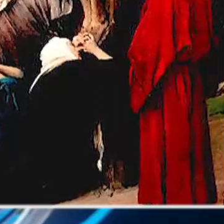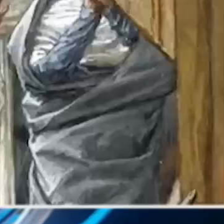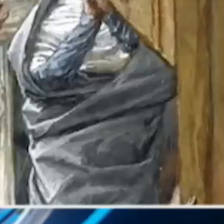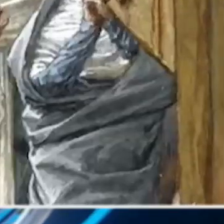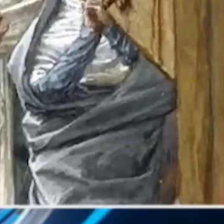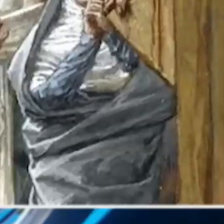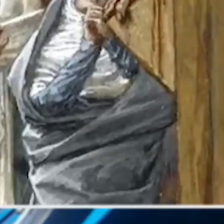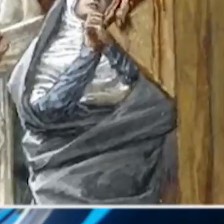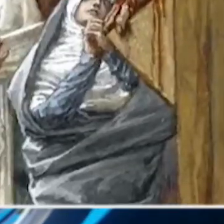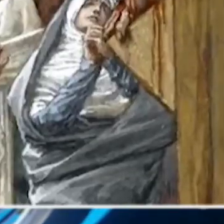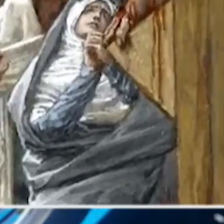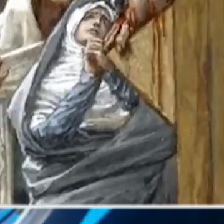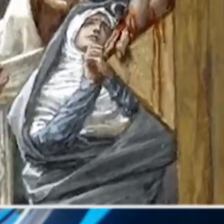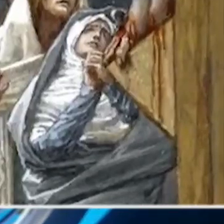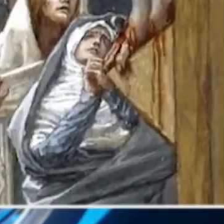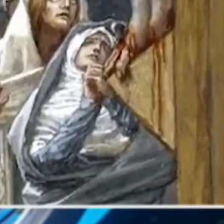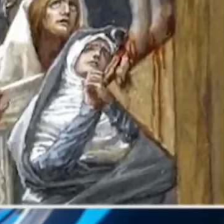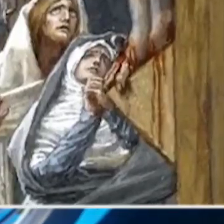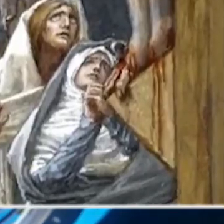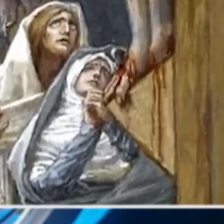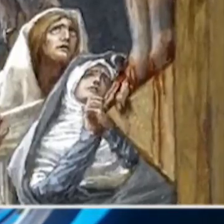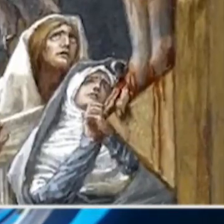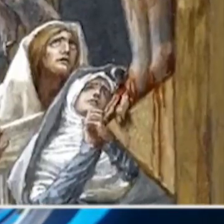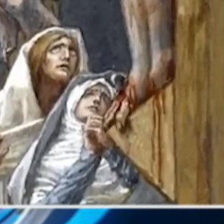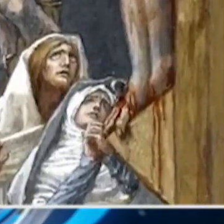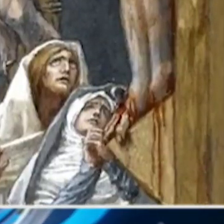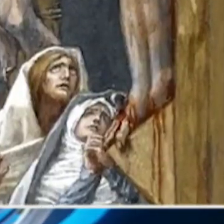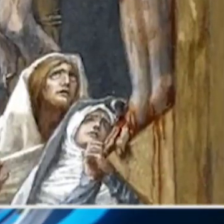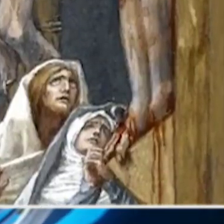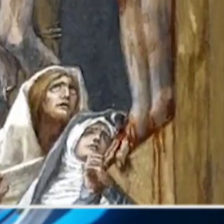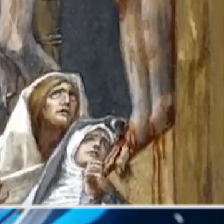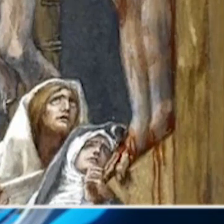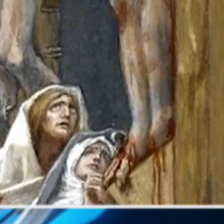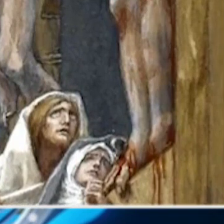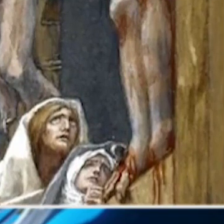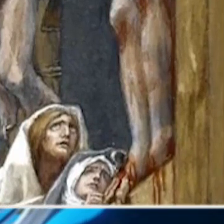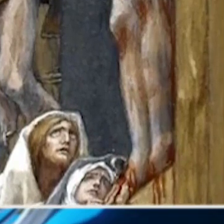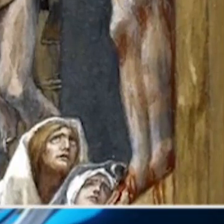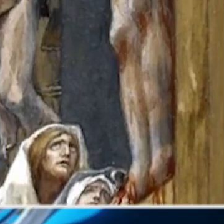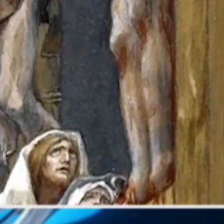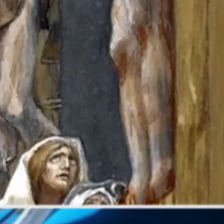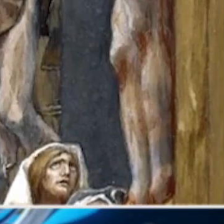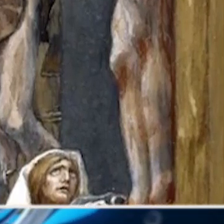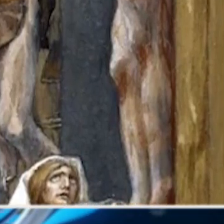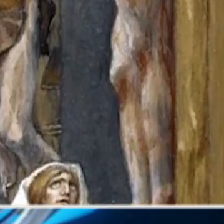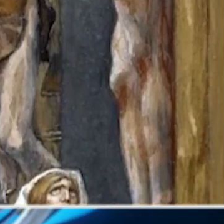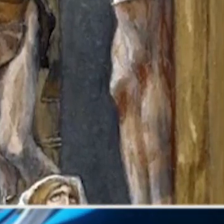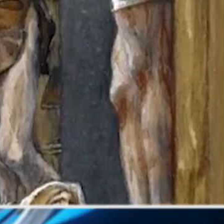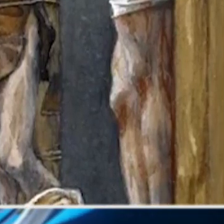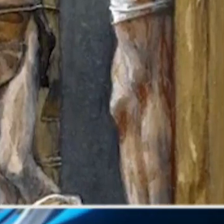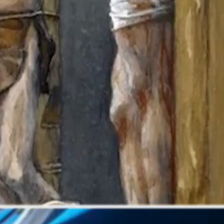посмотрим придет ли Илия спасти его иешу Иисус же опять в запив громким голосом и спустил дух